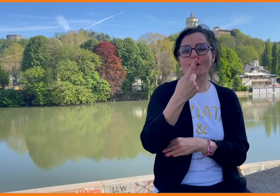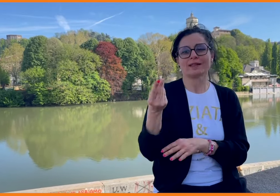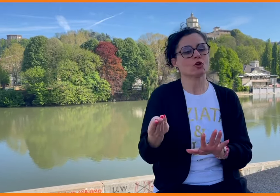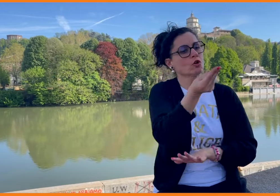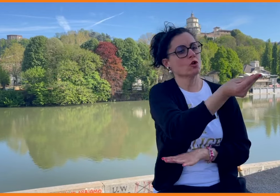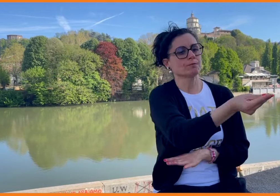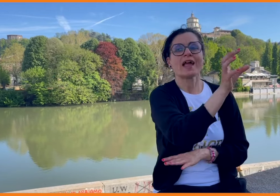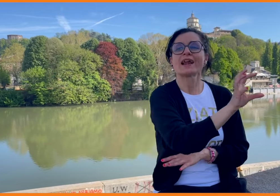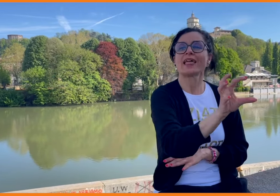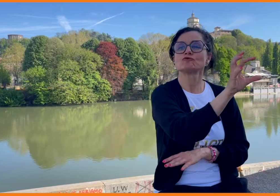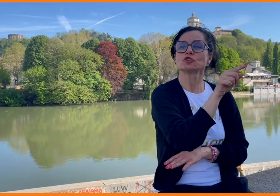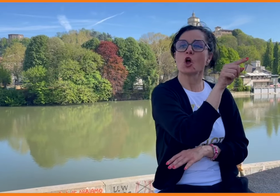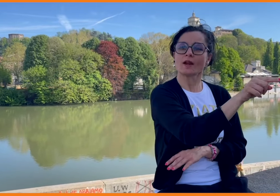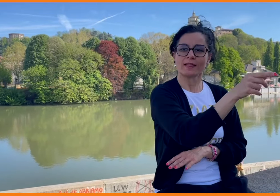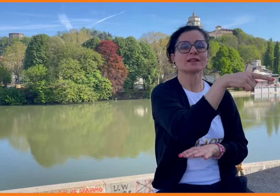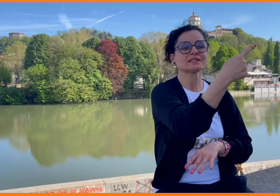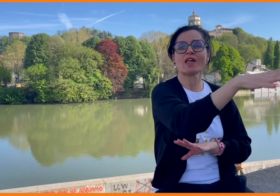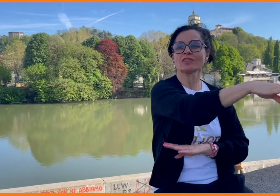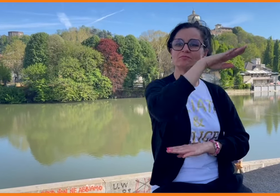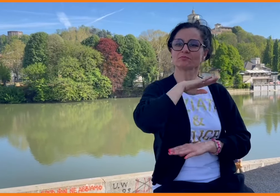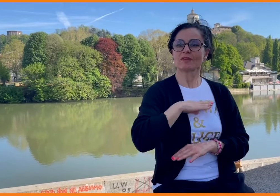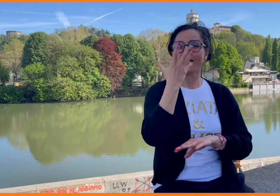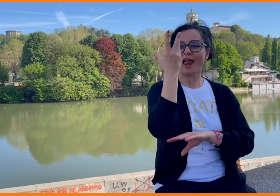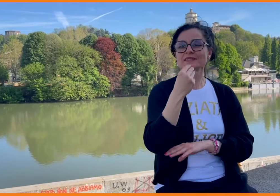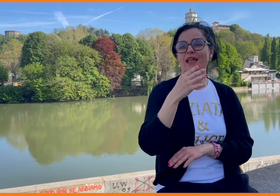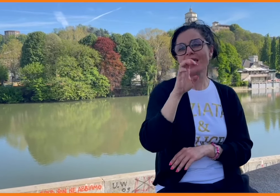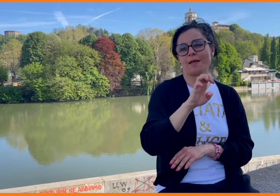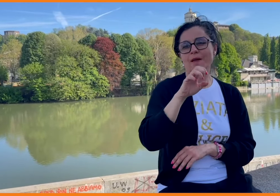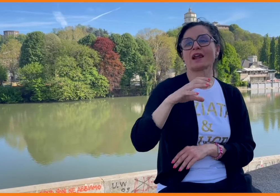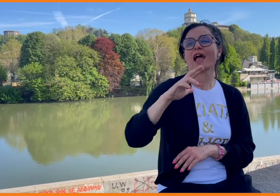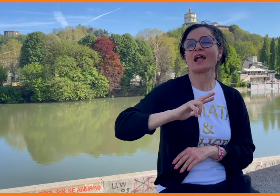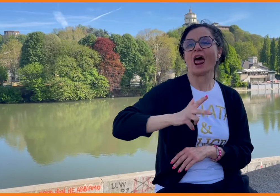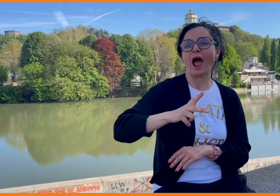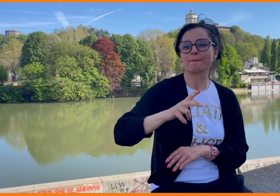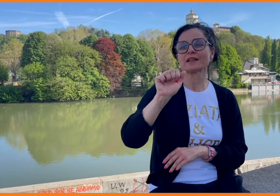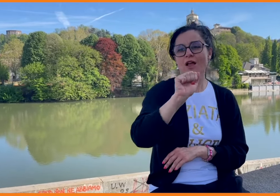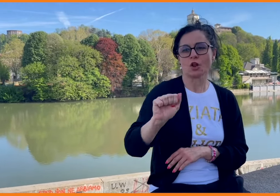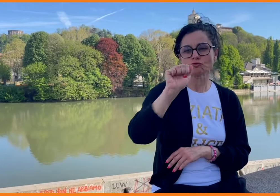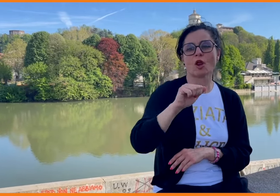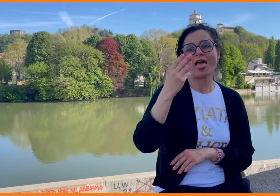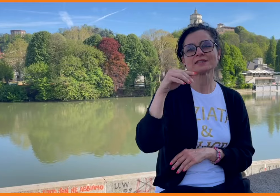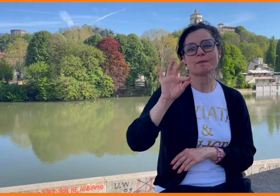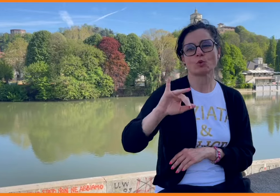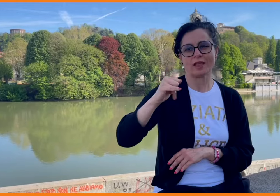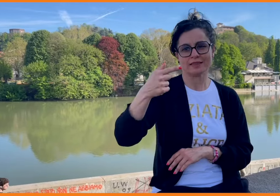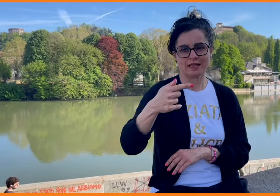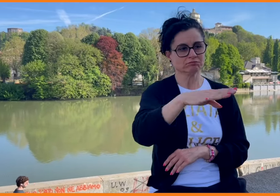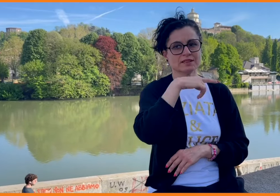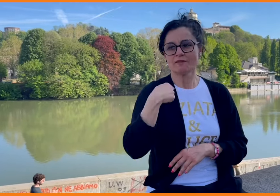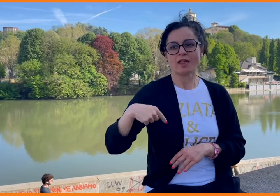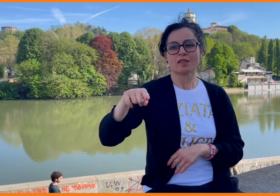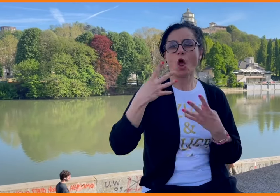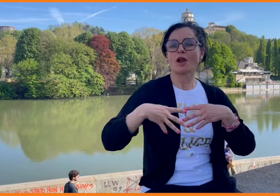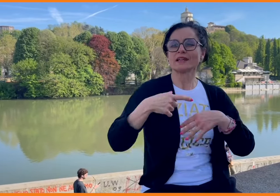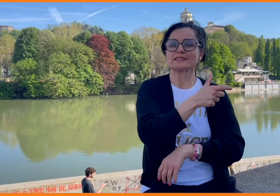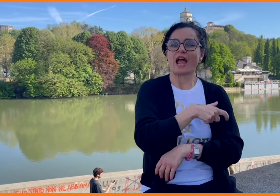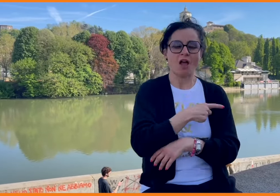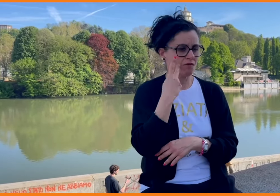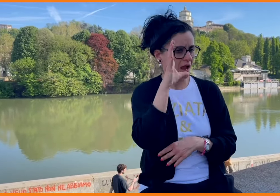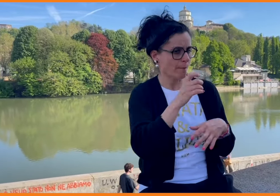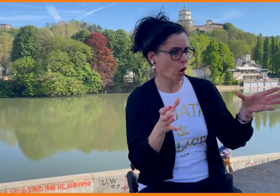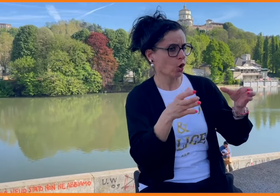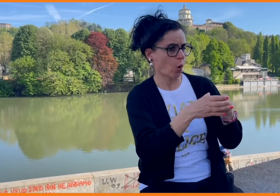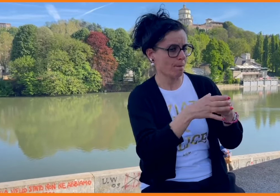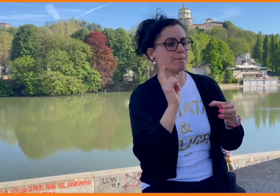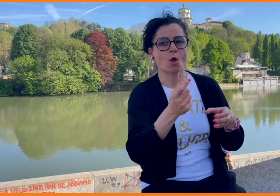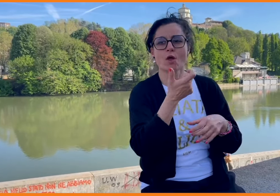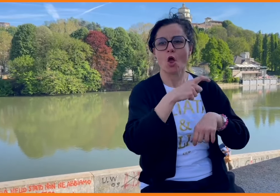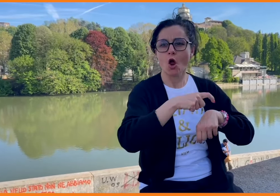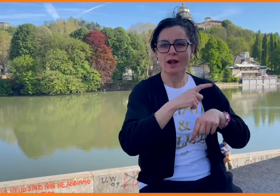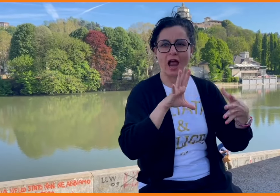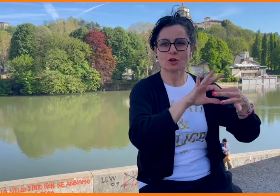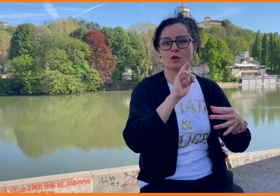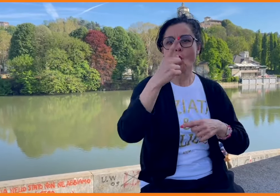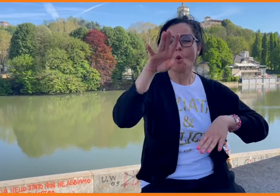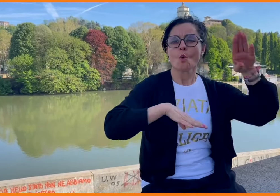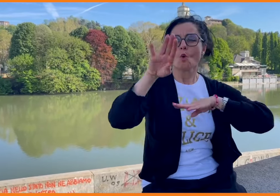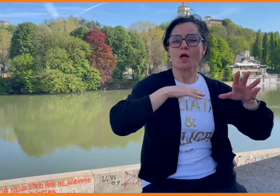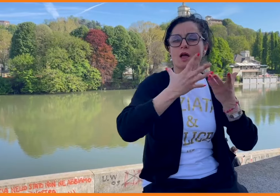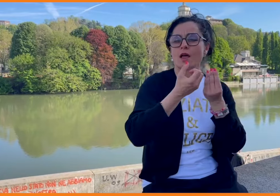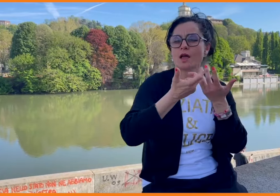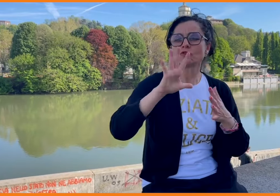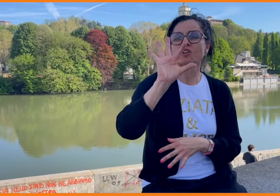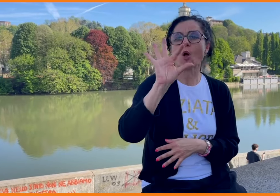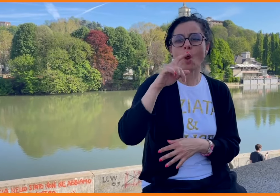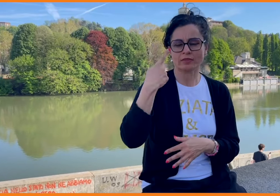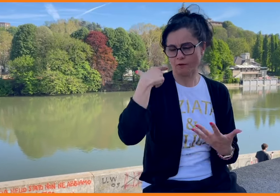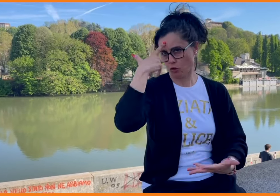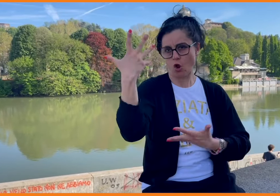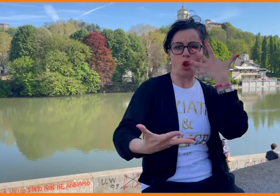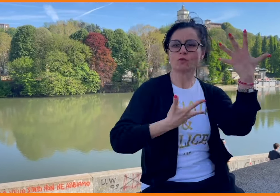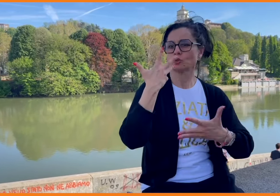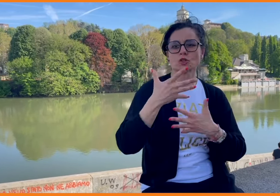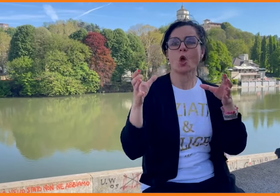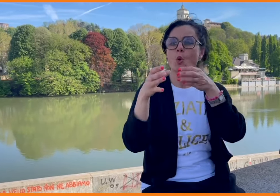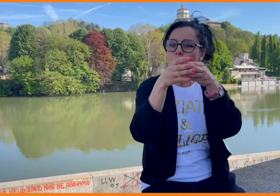all’indirizzo e-mail: calabria@ens.it, sarà poi lo staff ad occuparsi degli aspetti organizzativi altrimenti si rischia di creare confusione.